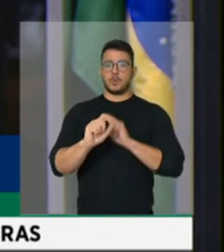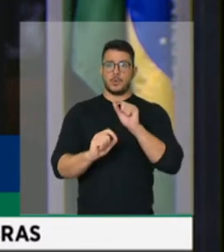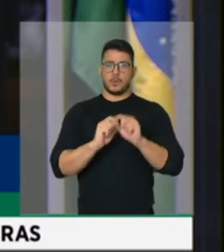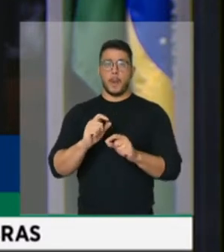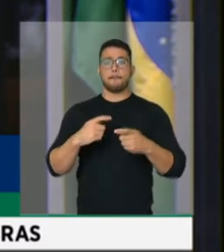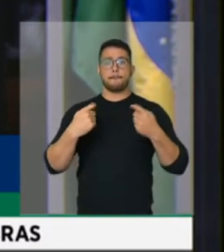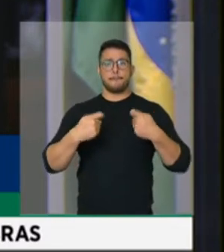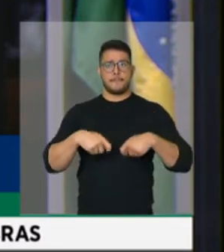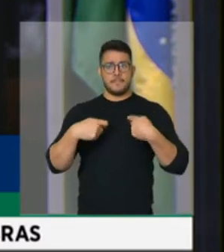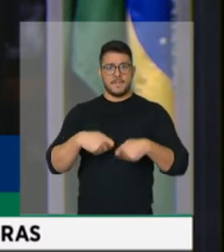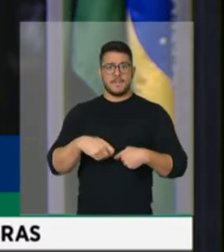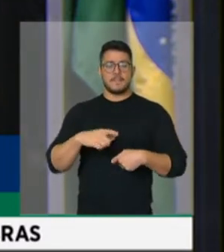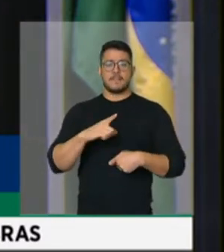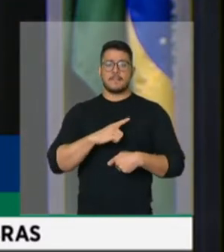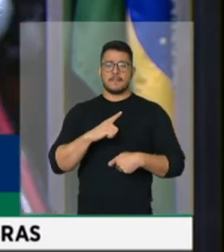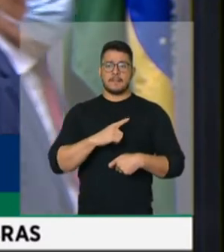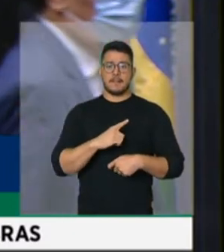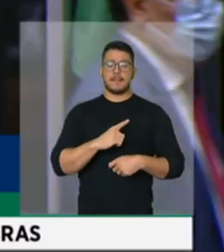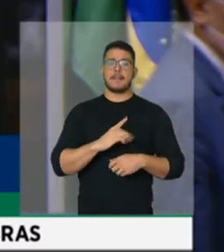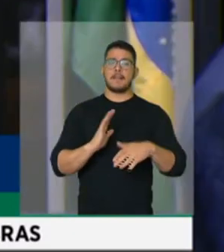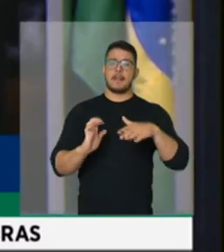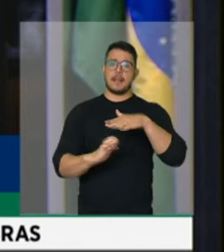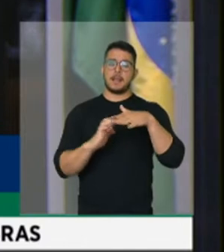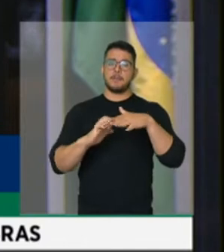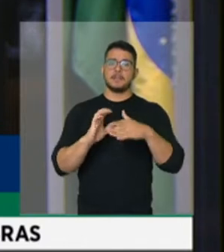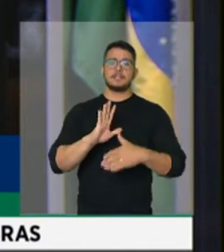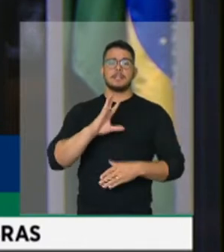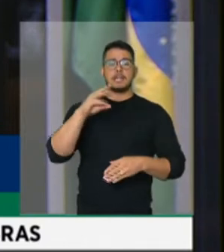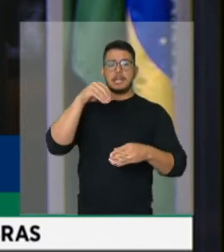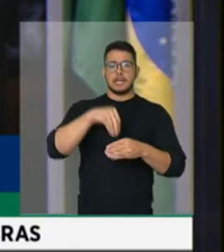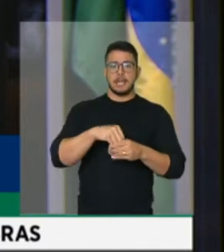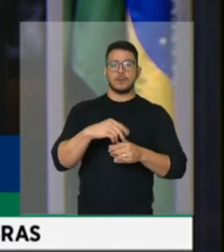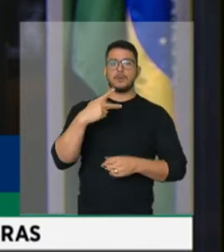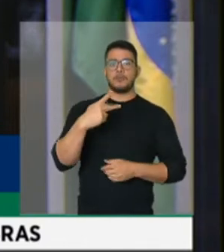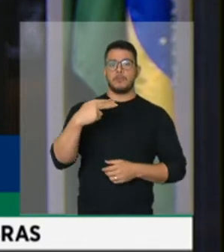NACIONAL DE PROGRAMA DE PARCERIAS INVESTIMENTOS DA PRESIDÊNCIA DA REPÚBLICA PUBLICOU A RESOLUÇÃO N °.